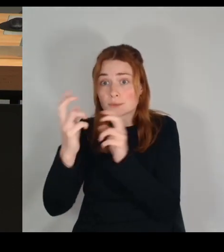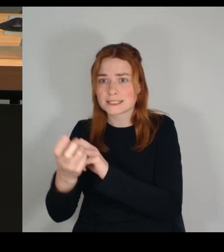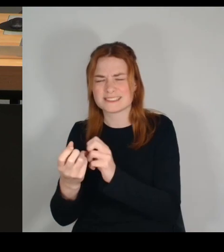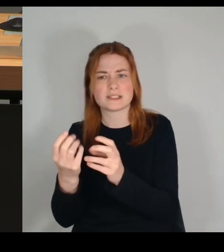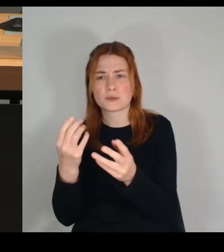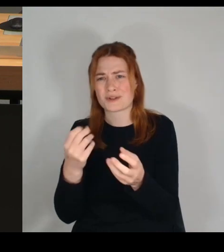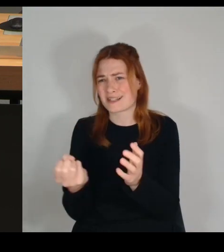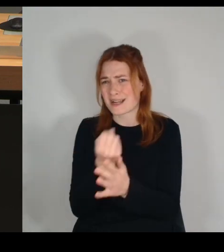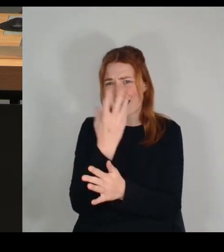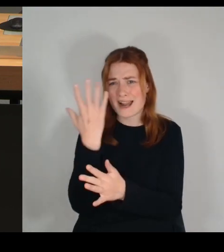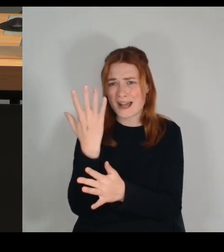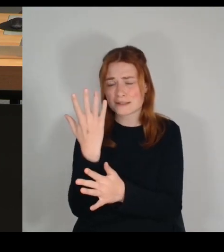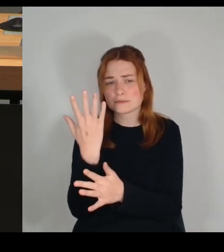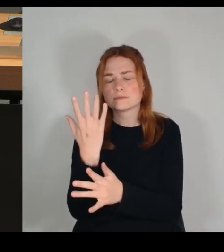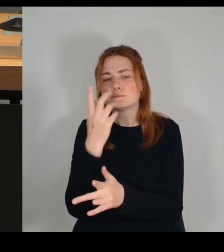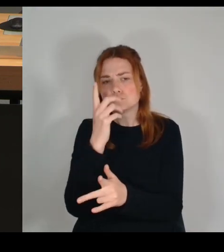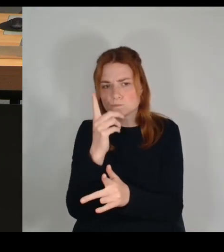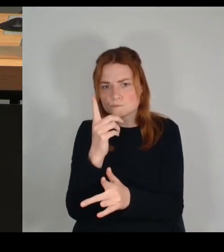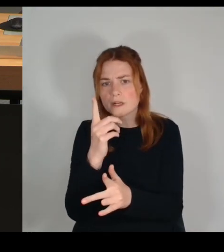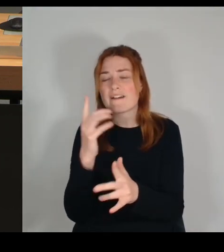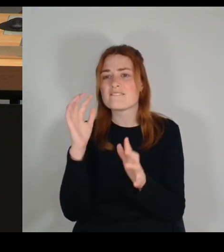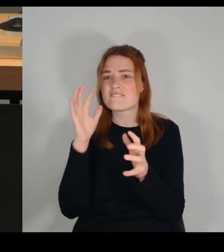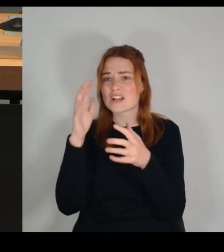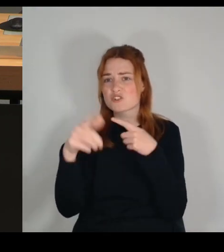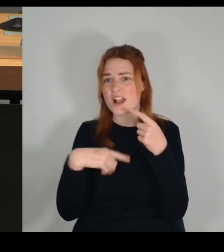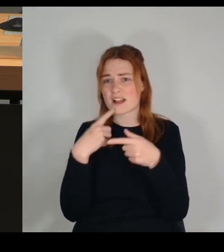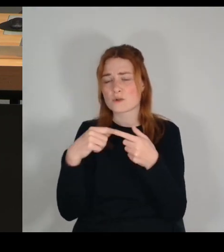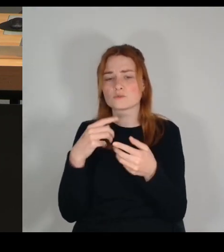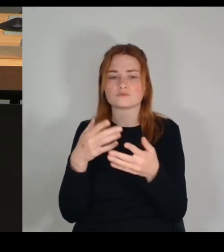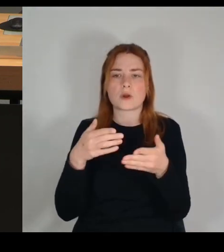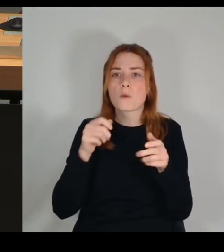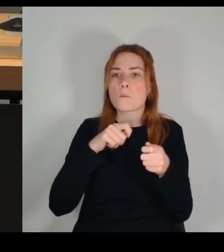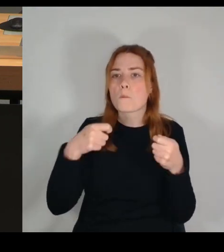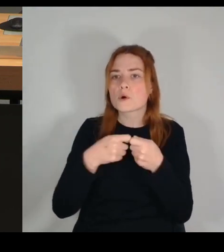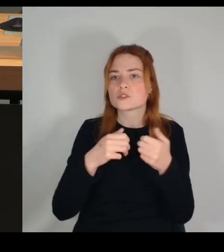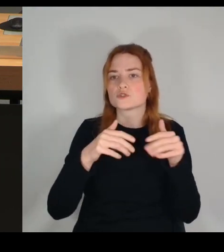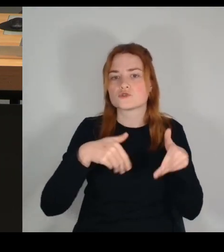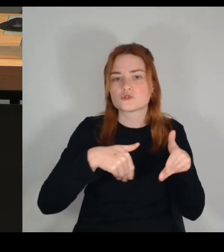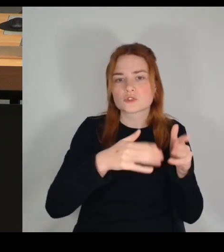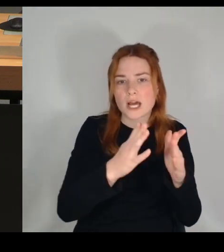Bundesstraßen, Zugfernverkehr, die nach Berlin hinein führen, angewandt werden. Diese Einfallsrouten nach Berlin hat